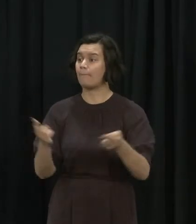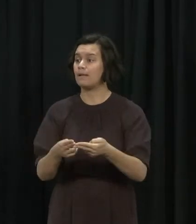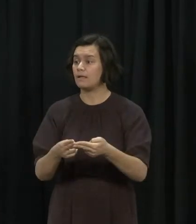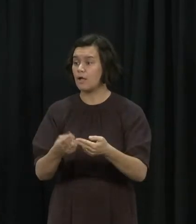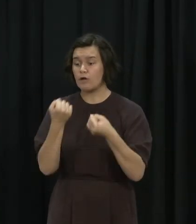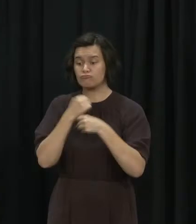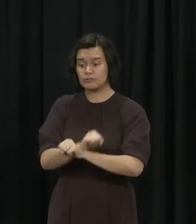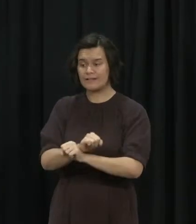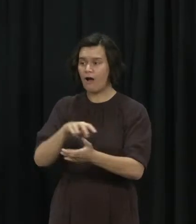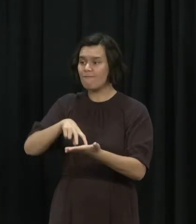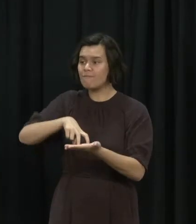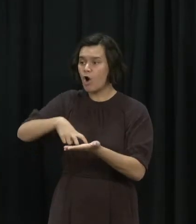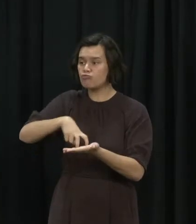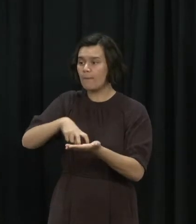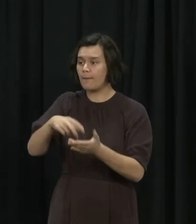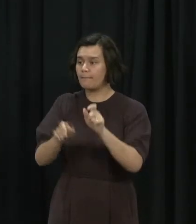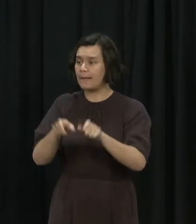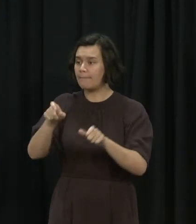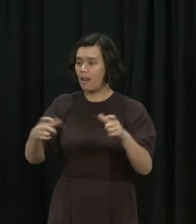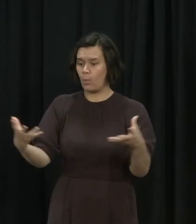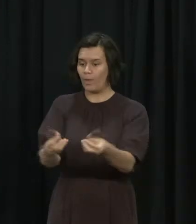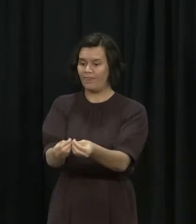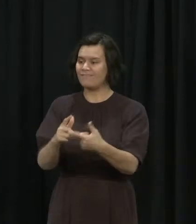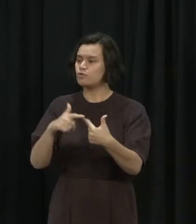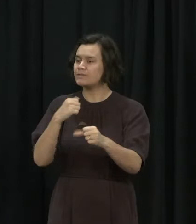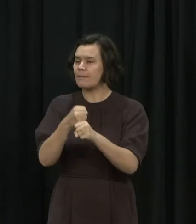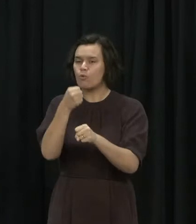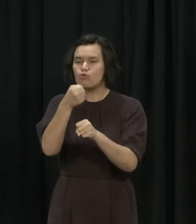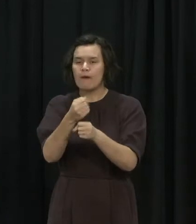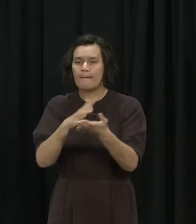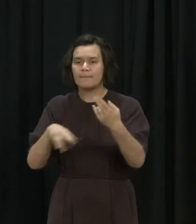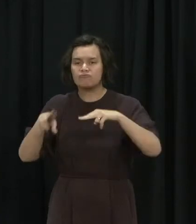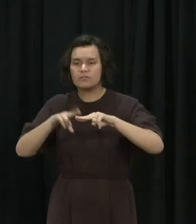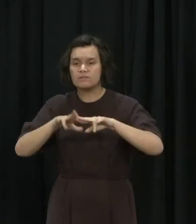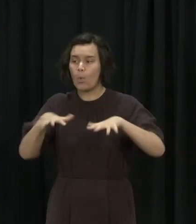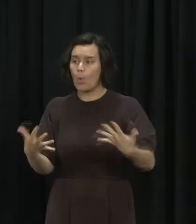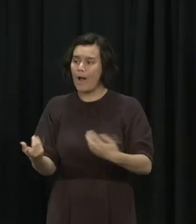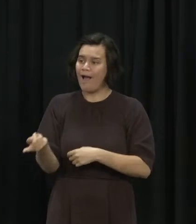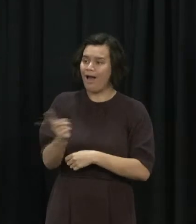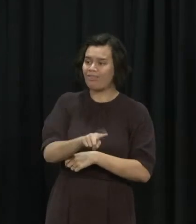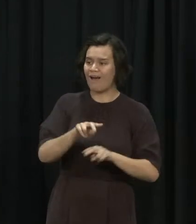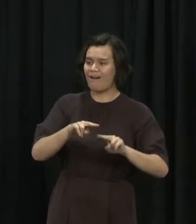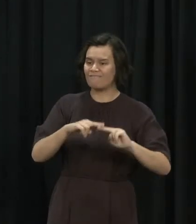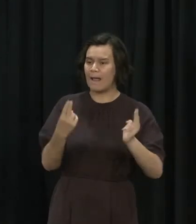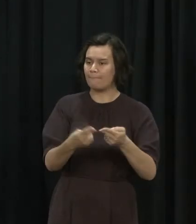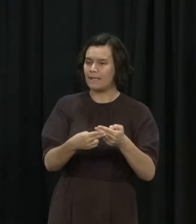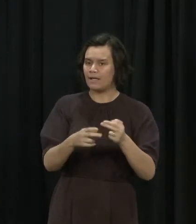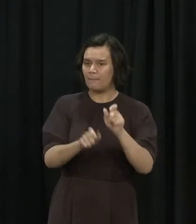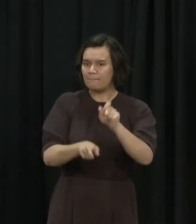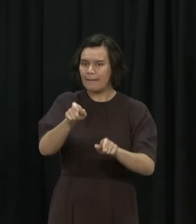ratau maatua, he mea whiriwhiri ahau kaha te akiaki i nga matua